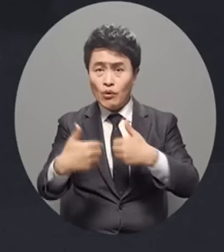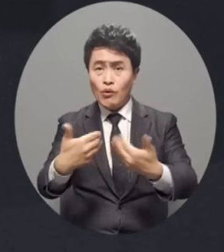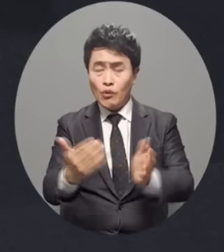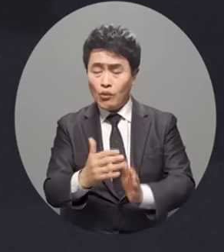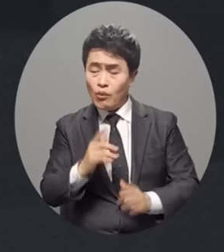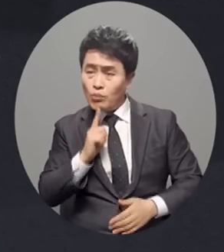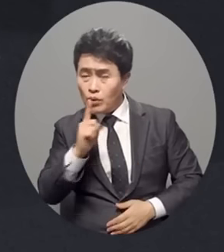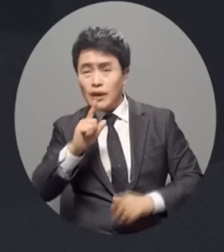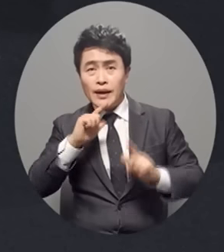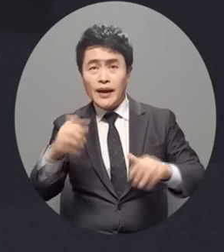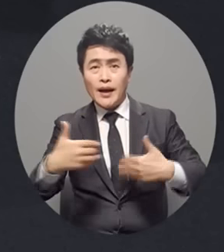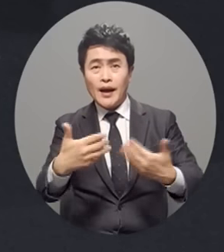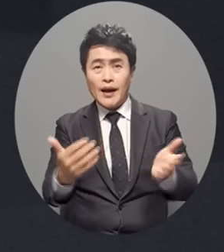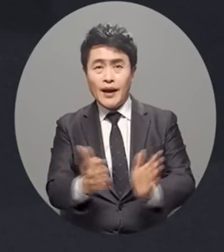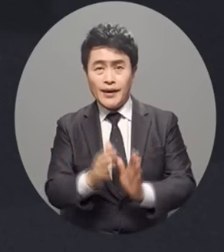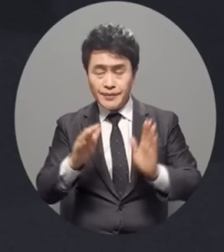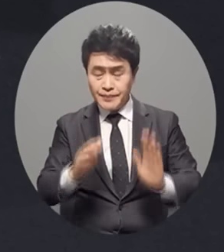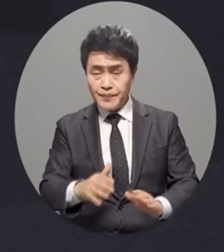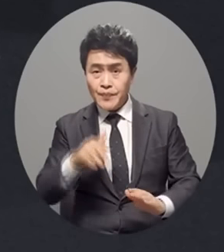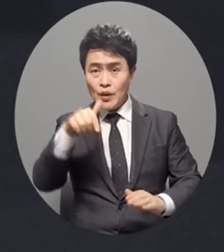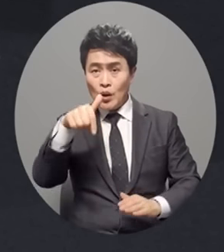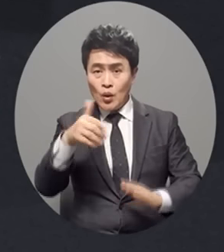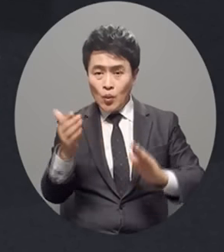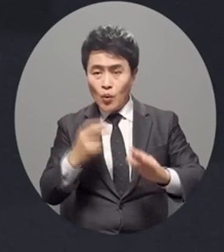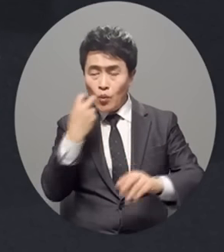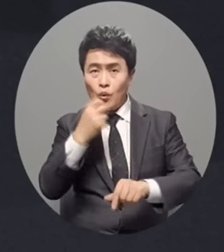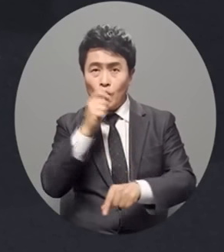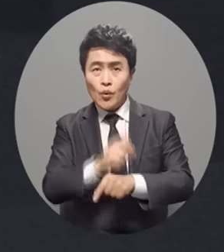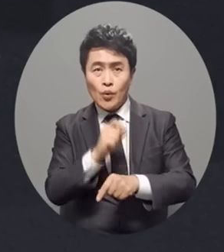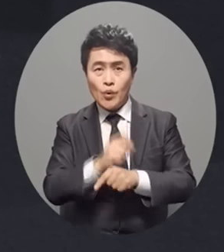검찰은 김 의원을 불기소 처분했습니다.